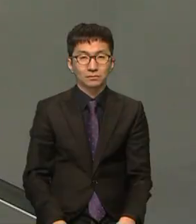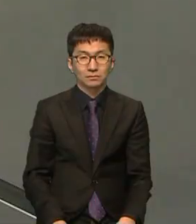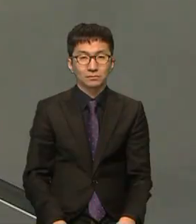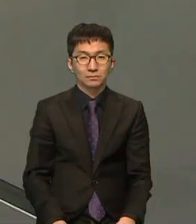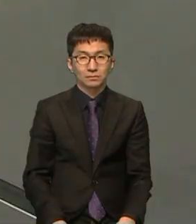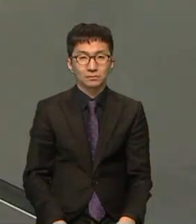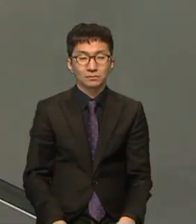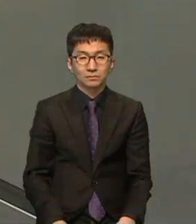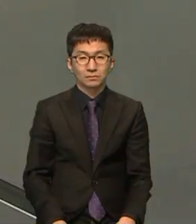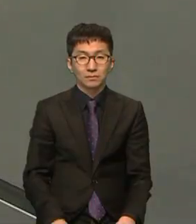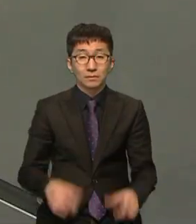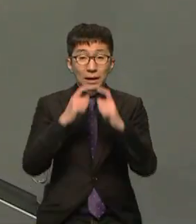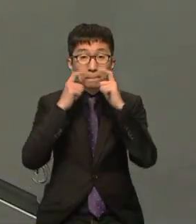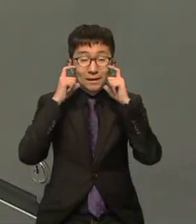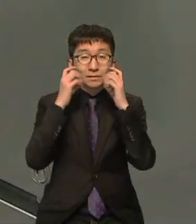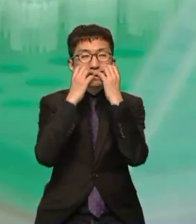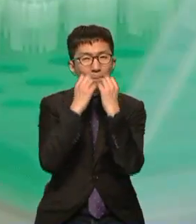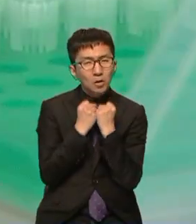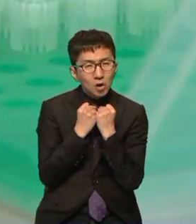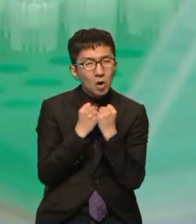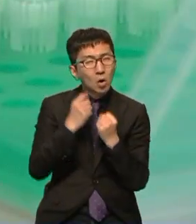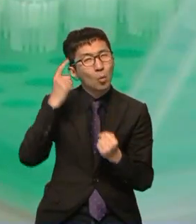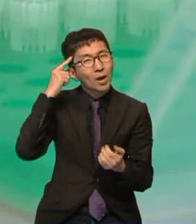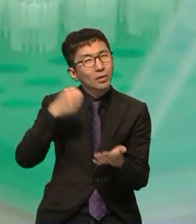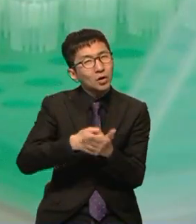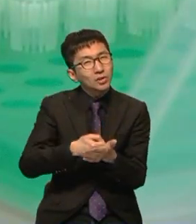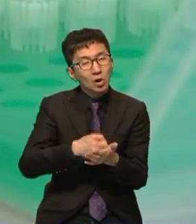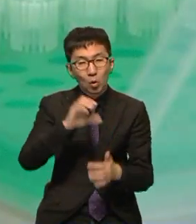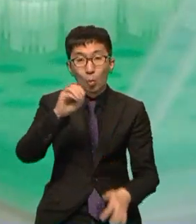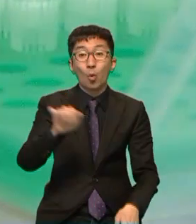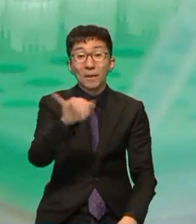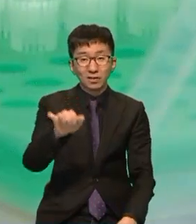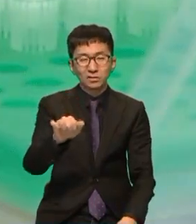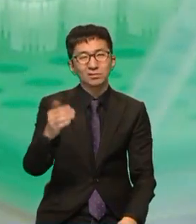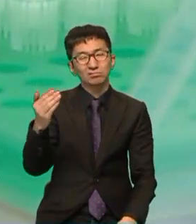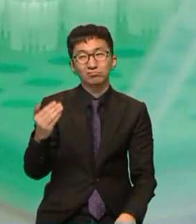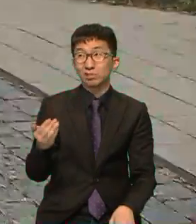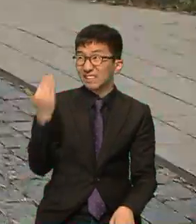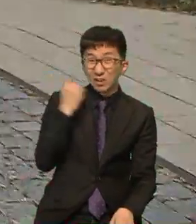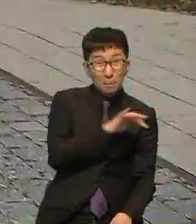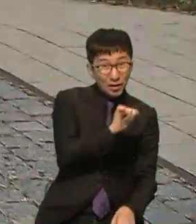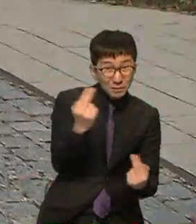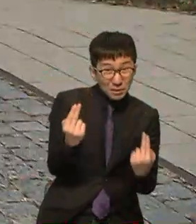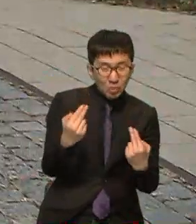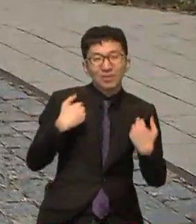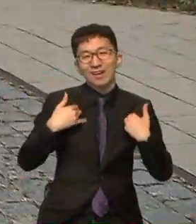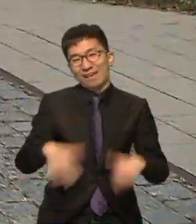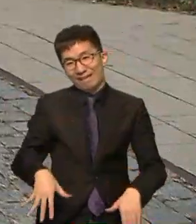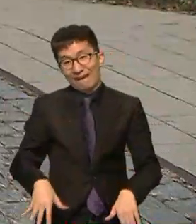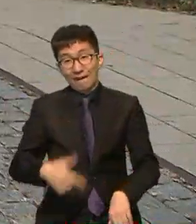(기자) 보건당국이 마스크를 벗는 쪽으로 선회한 건 오미크론 변이가 이전보다 약해진데다 백신 접종과 자연 감염으로